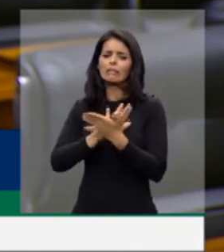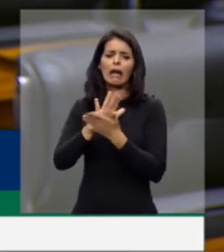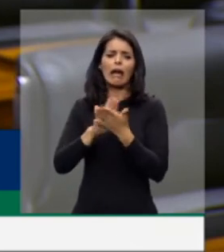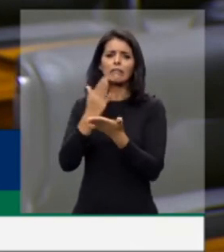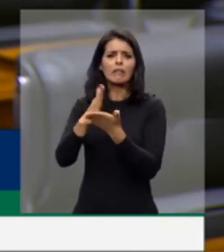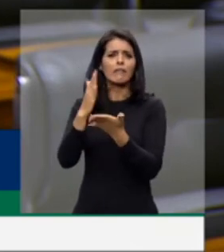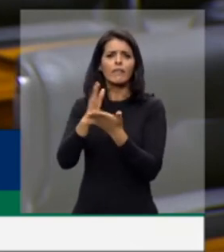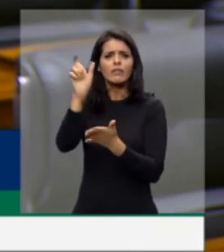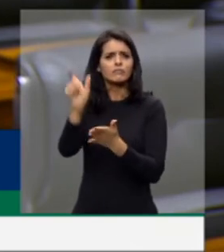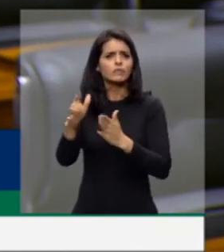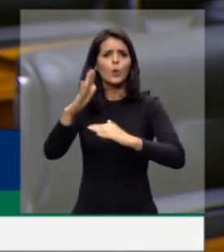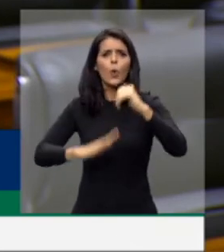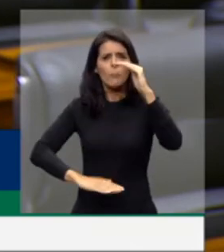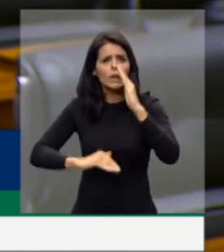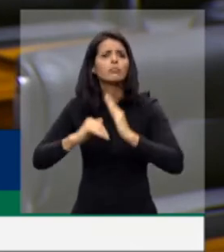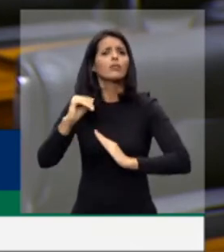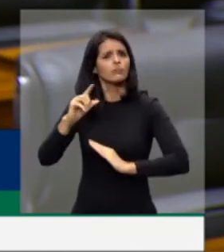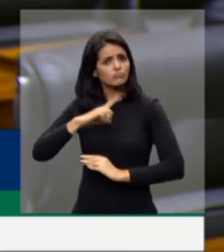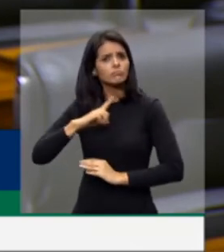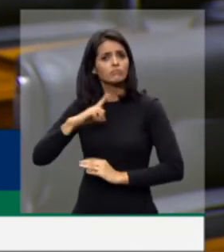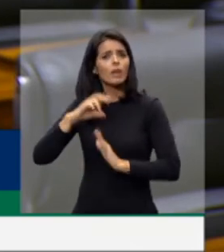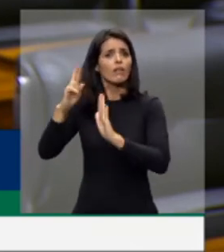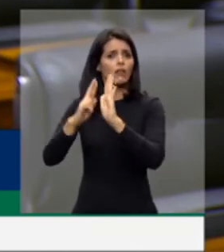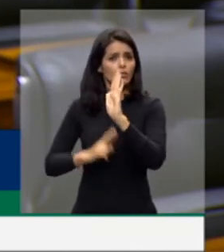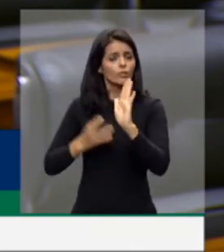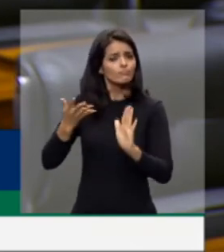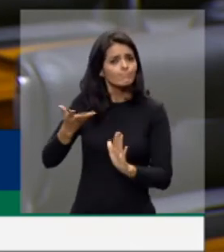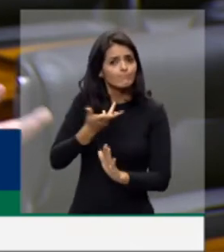RESSALTANDO AO NOSSO DEPUTADO, QUERIDO DEPUTADO E LÍDER LÉO MORAES, QUE NÃO TEM